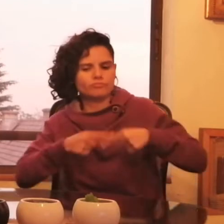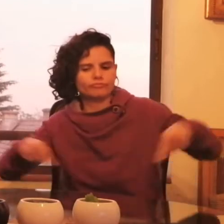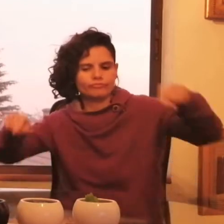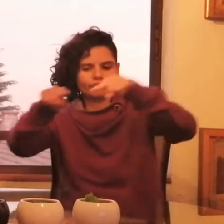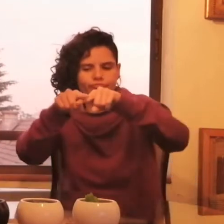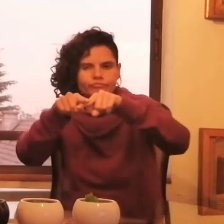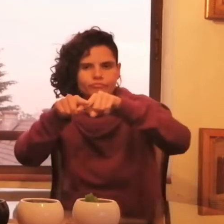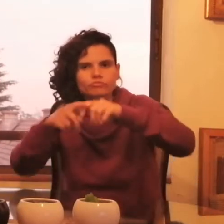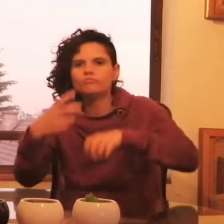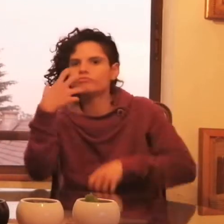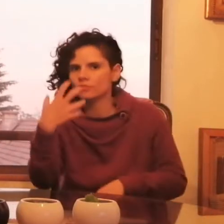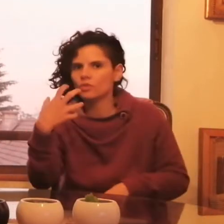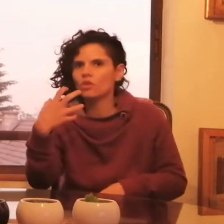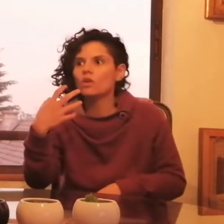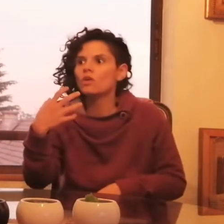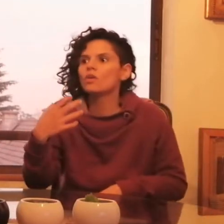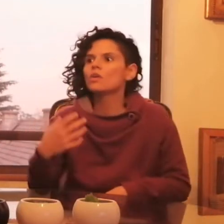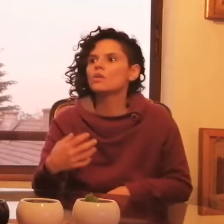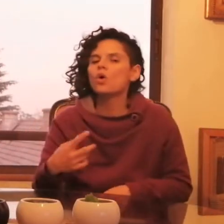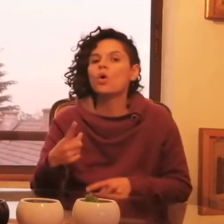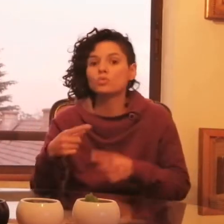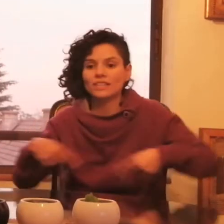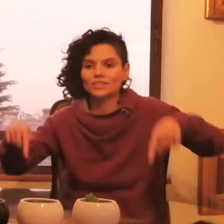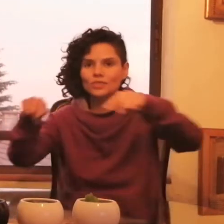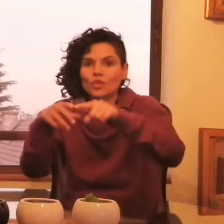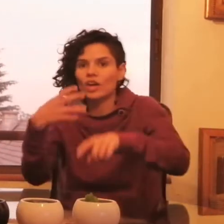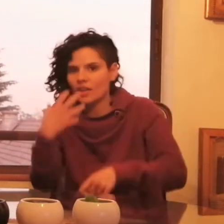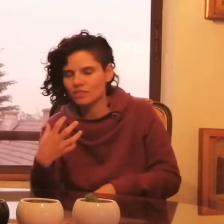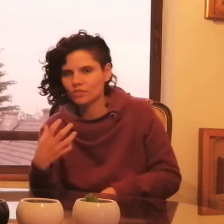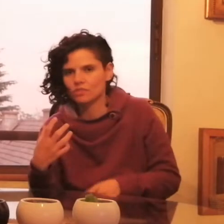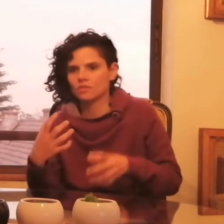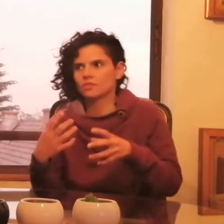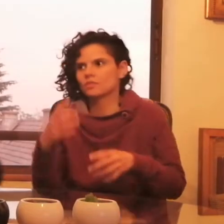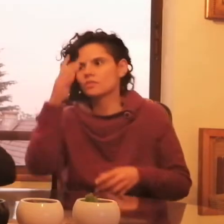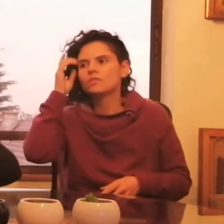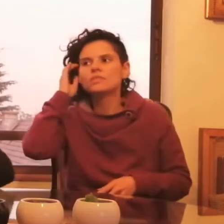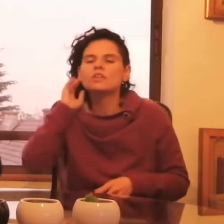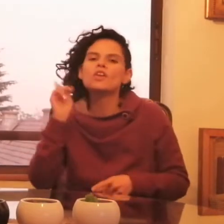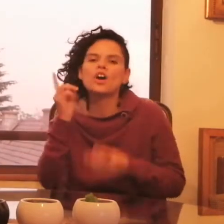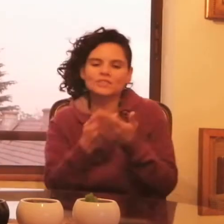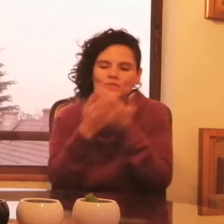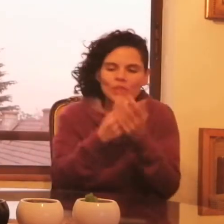y postulamos a Capital Semilla - un estudio de grabación, no estudio de estudiar - claro un